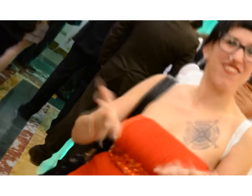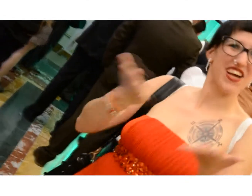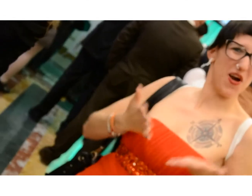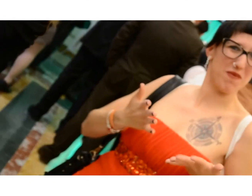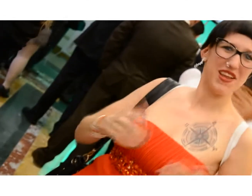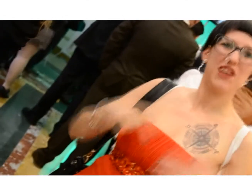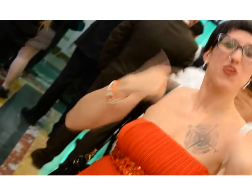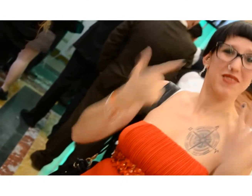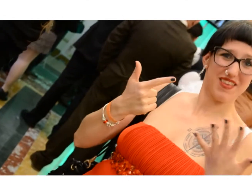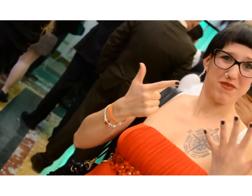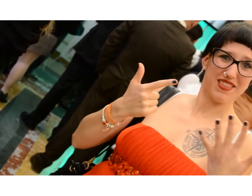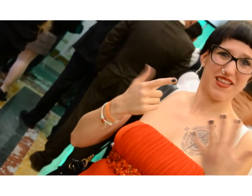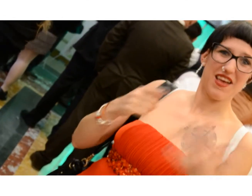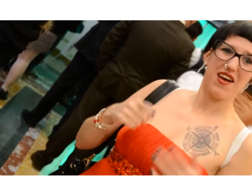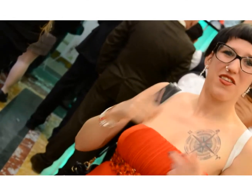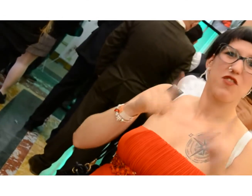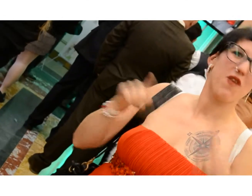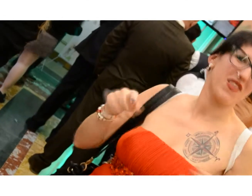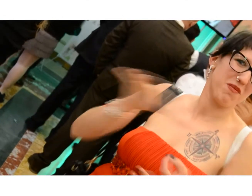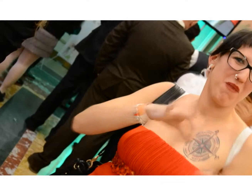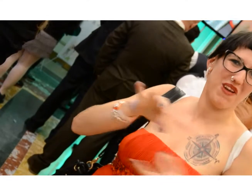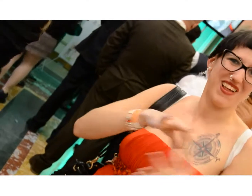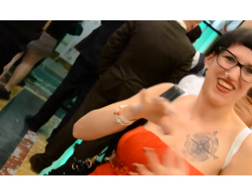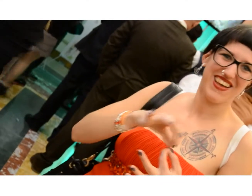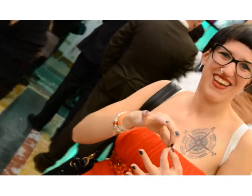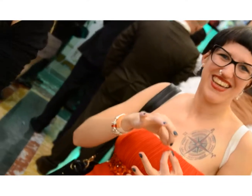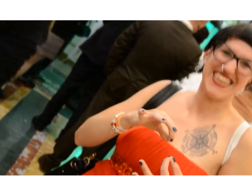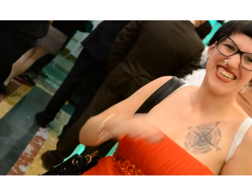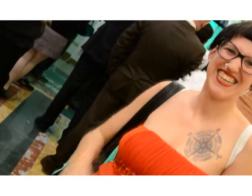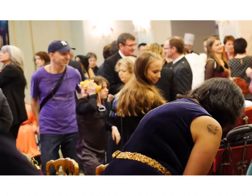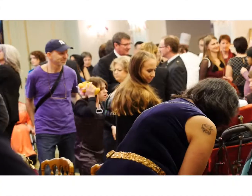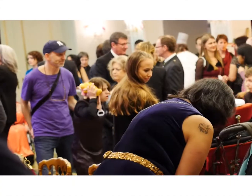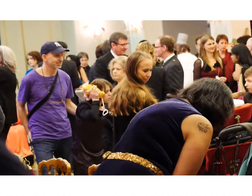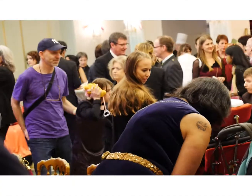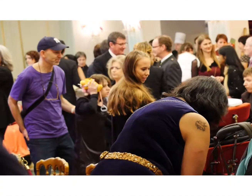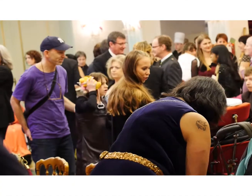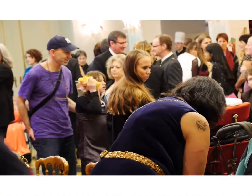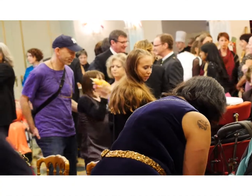Aquest servei està disponible les 24 hores tots els dies de la setmana o sols durant unes hores determinades?